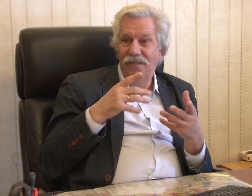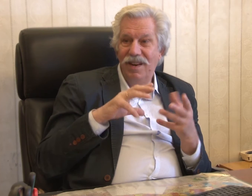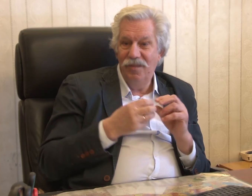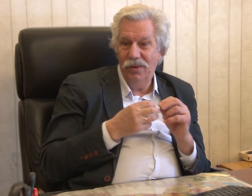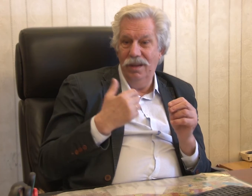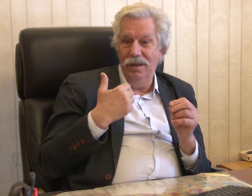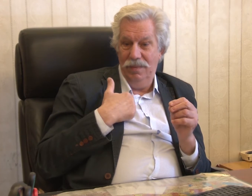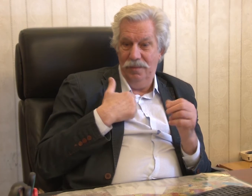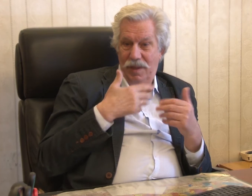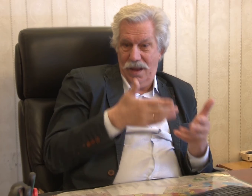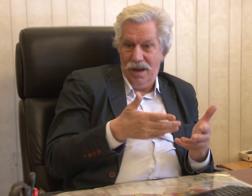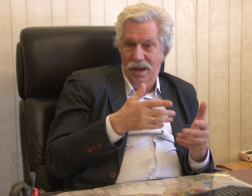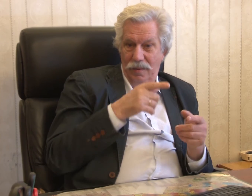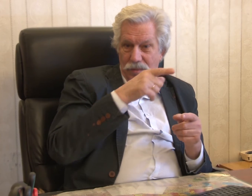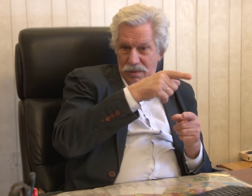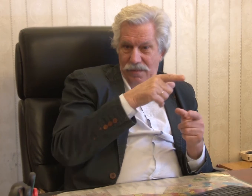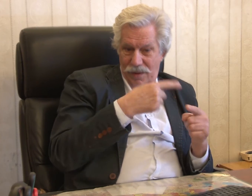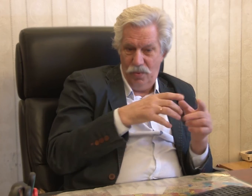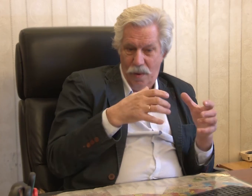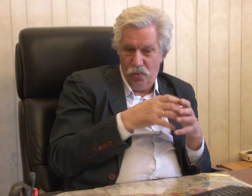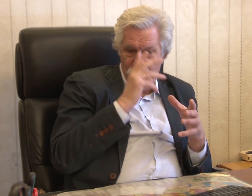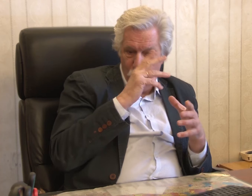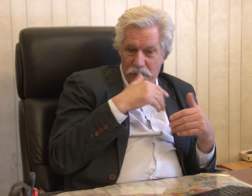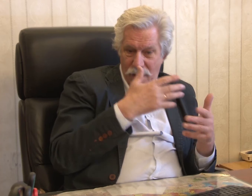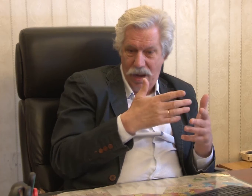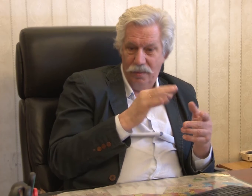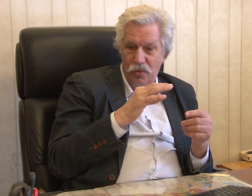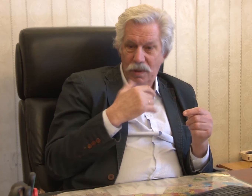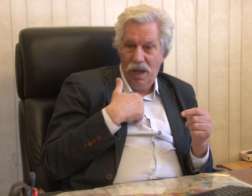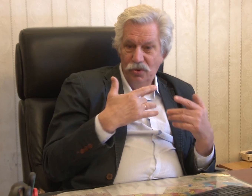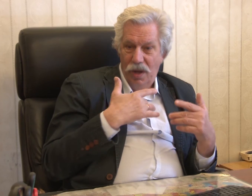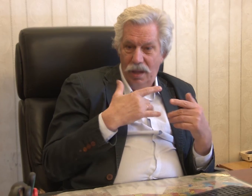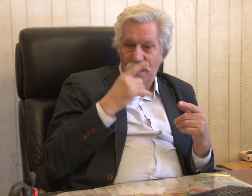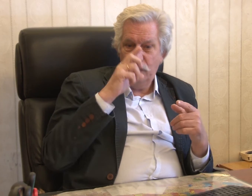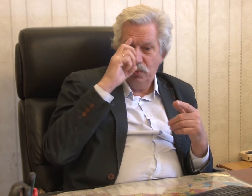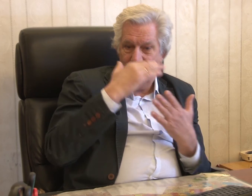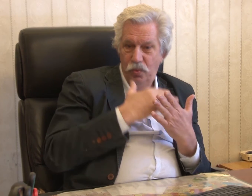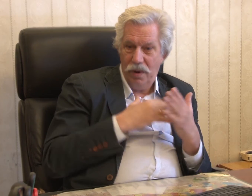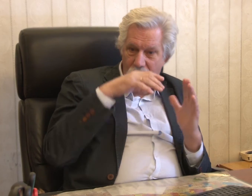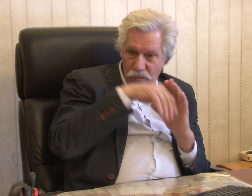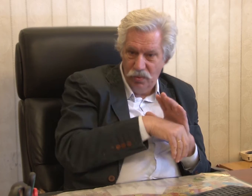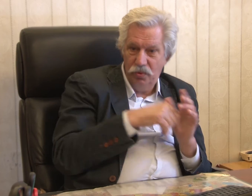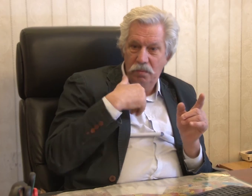В итоге мы предлагаем этой рабочей группе включить наш театр в программу господдержки,